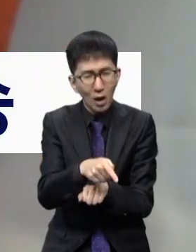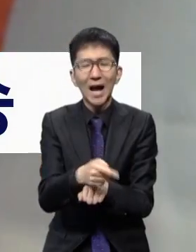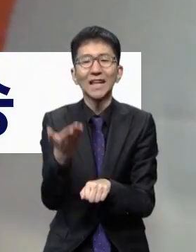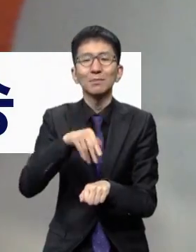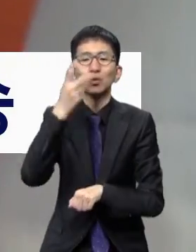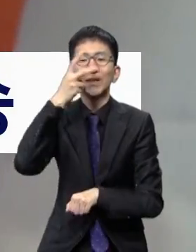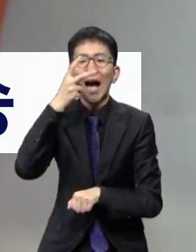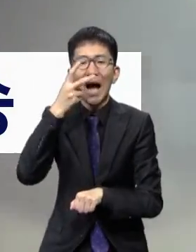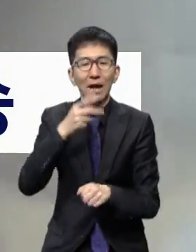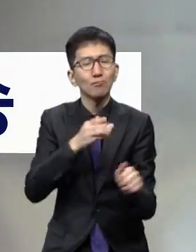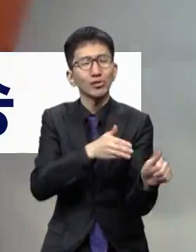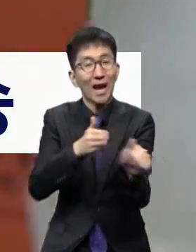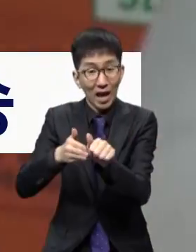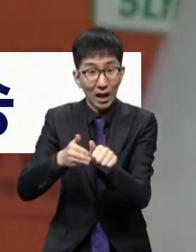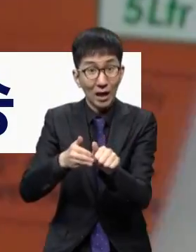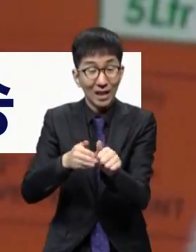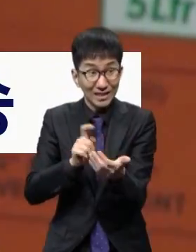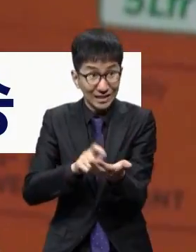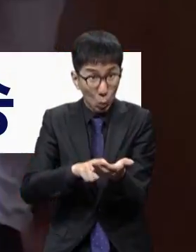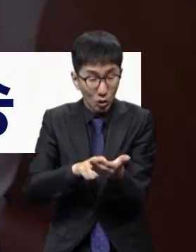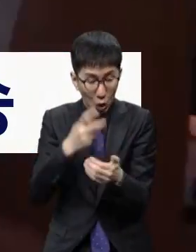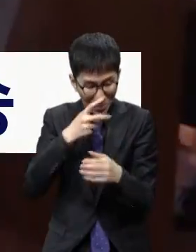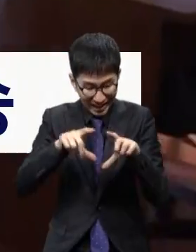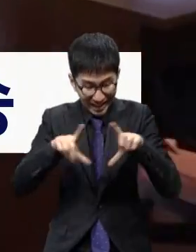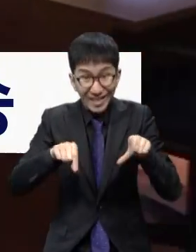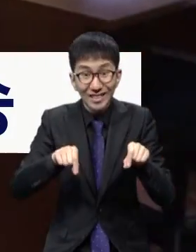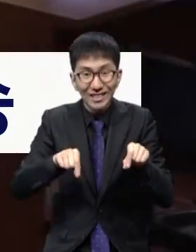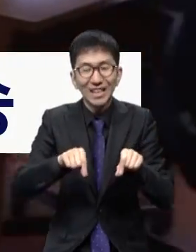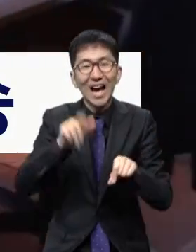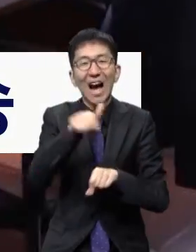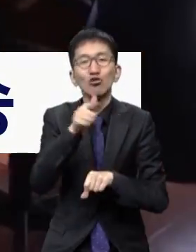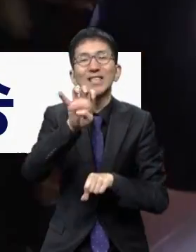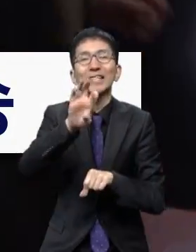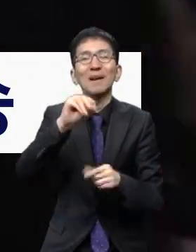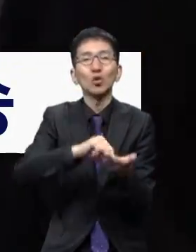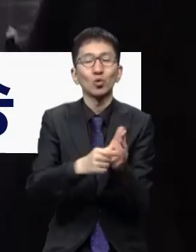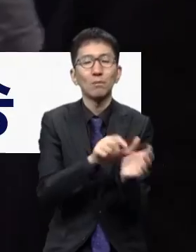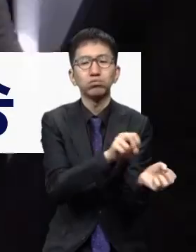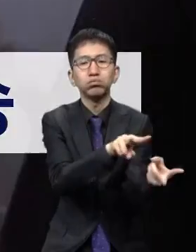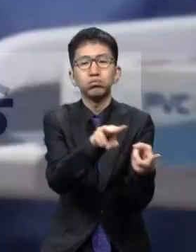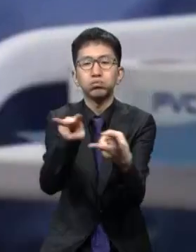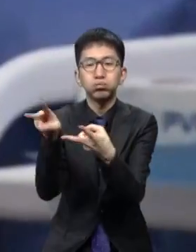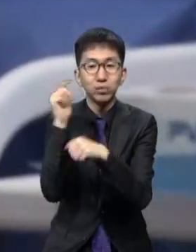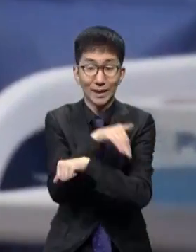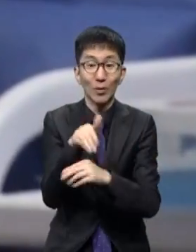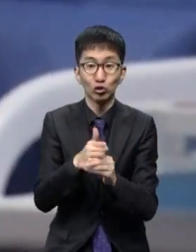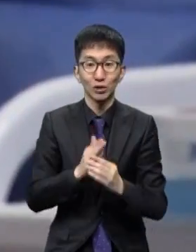하루 40만 개씩 각 가정과 직장에 우편 배송한다는 계획을 내놓았습니다. SBS 정혜경입니다.